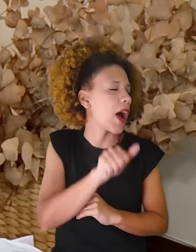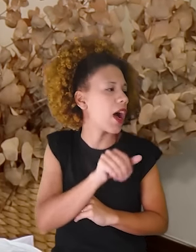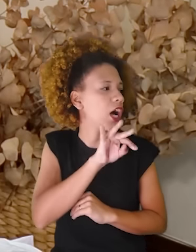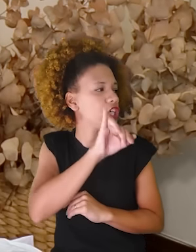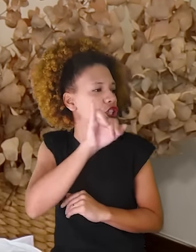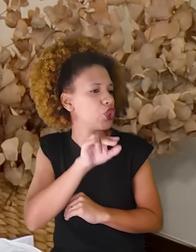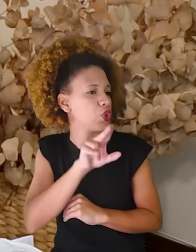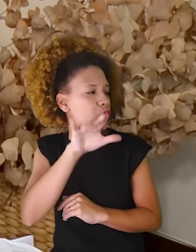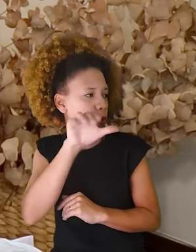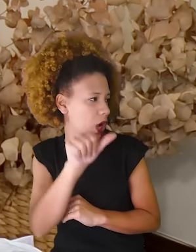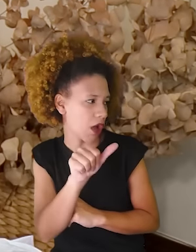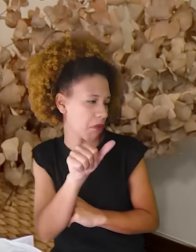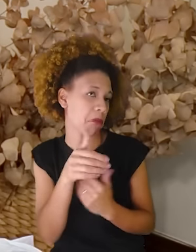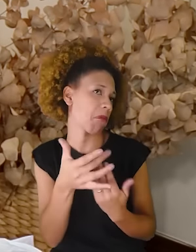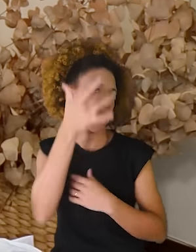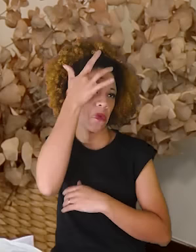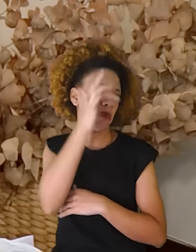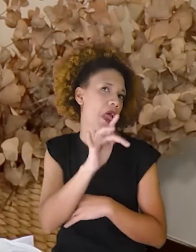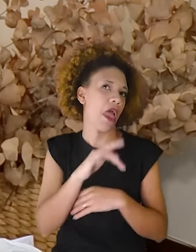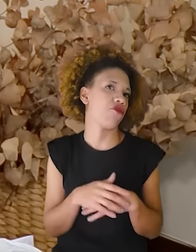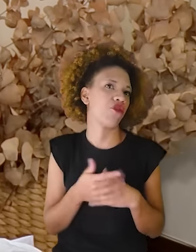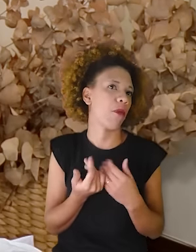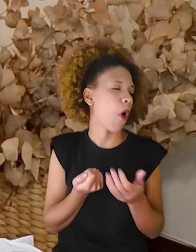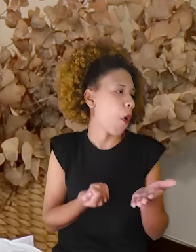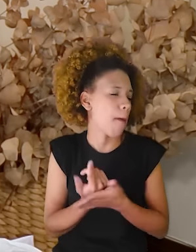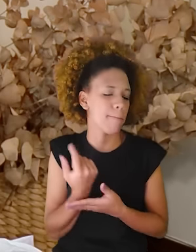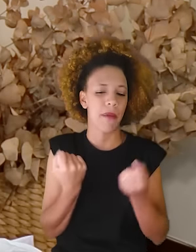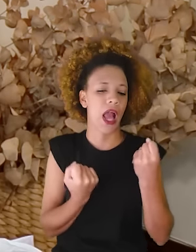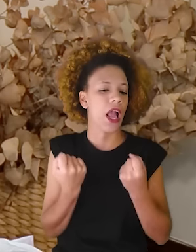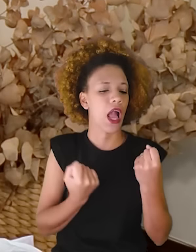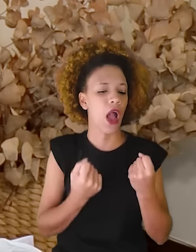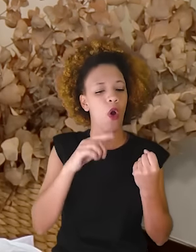Por que que você não foi para sei lá comprar uma Lamborghini você ganou um dinheiro nessa história